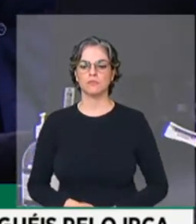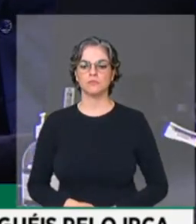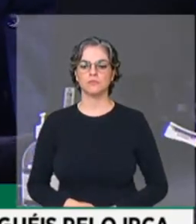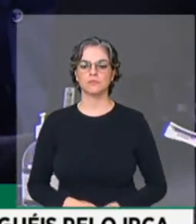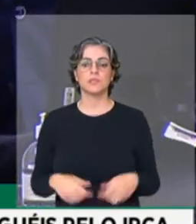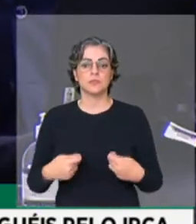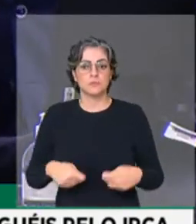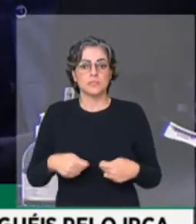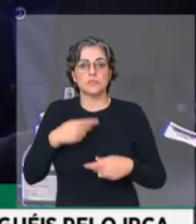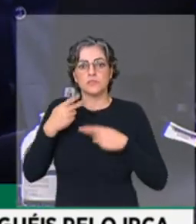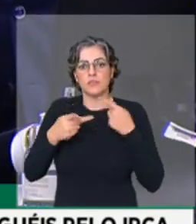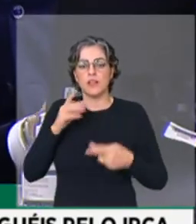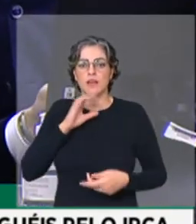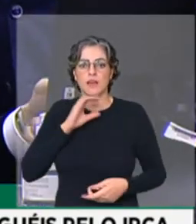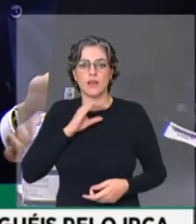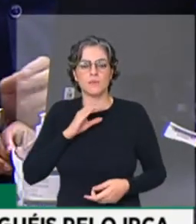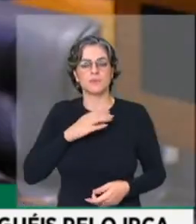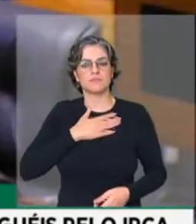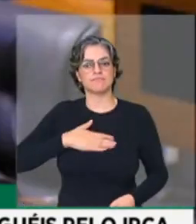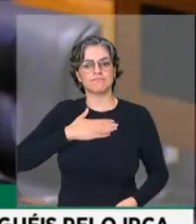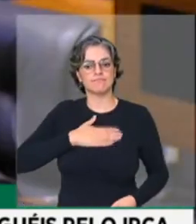FALAR AQUI TAMBÉM, DO CONTENTAMENTO... E DO ESFORÇO DO PSDB NO SENTIDO DE AJUDAR O